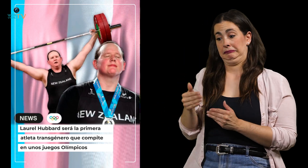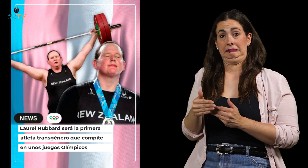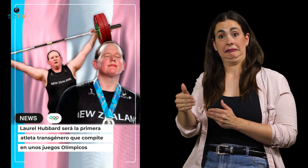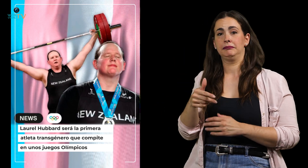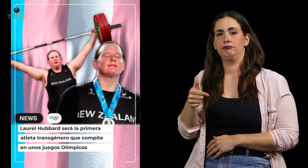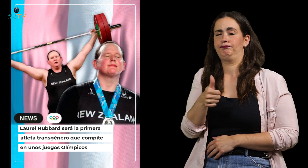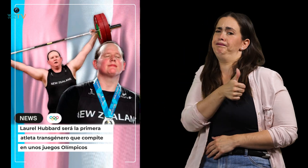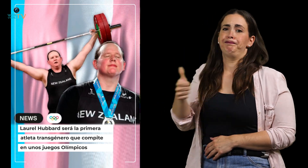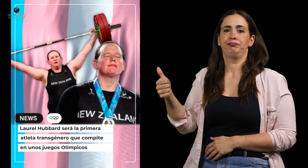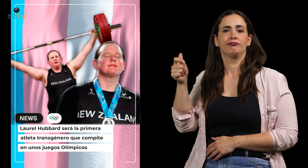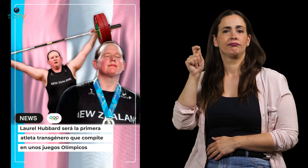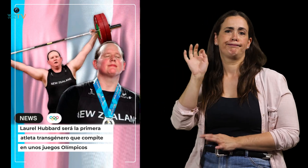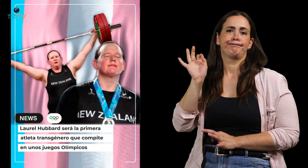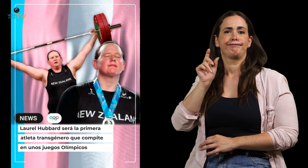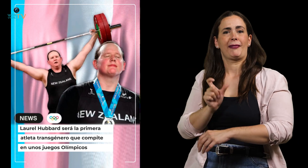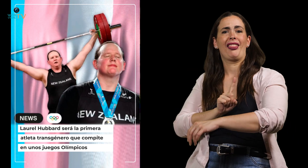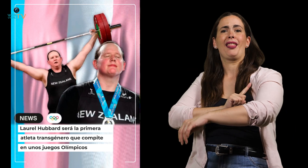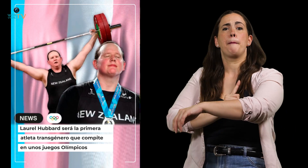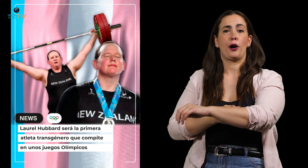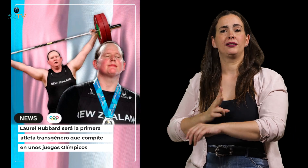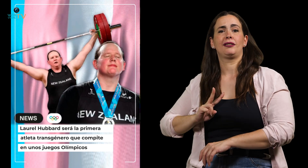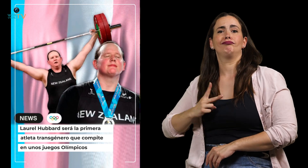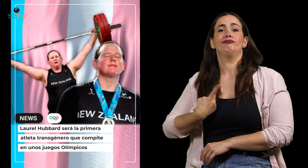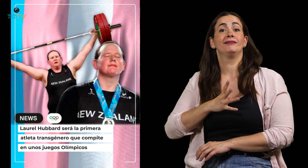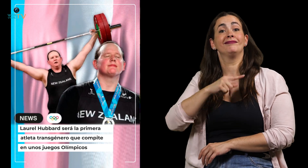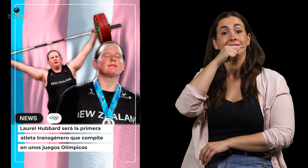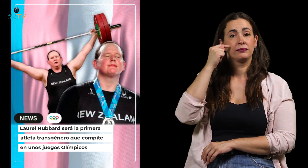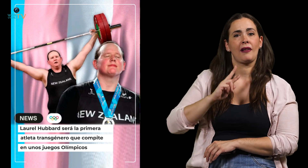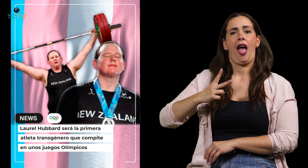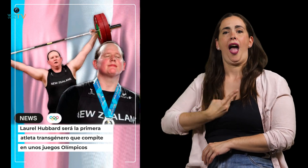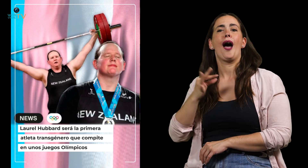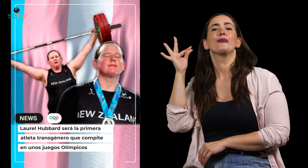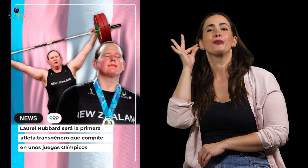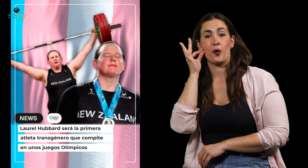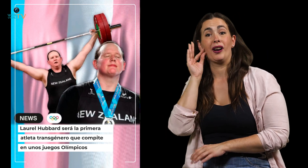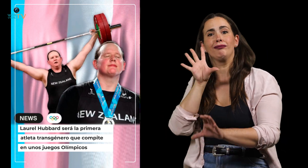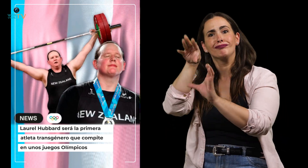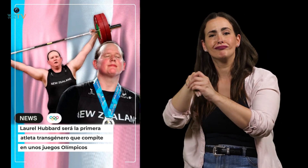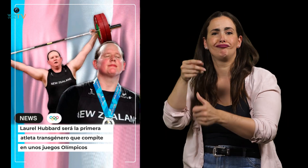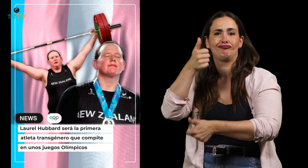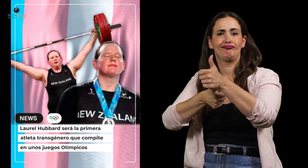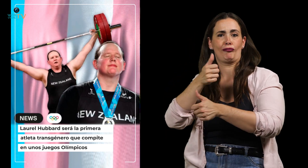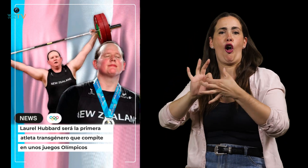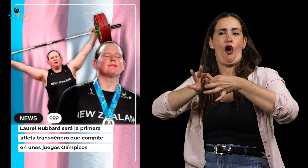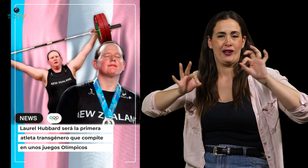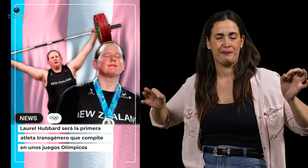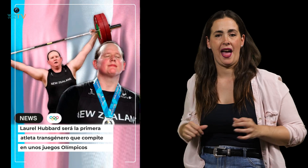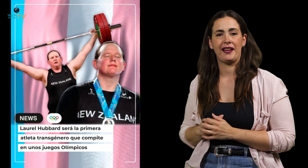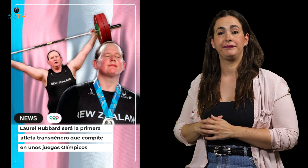Se convertirá en la primera atleta transgénero en competir en unos Juegos Olímpicos.